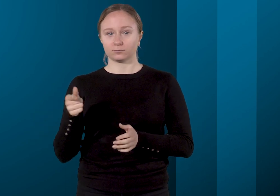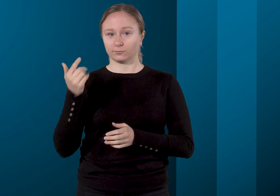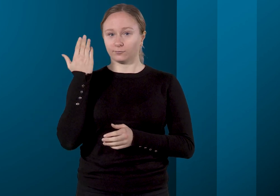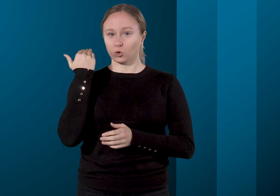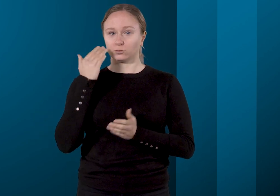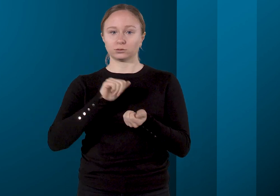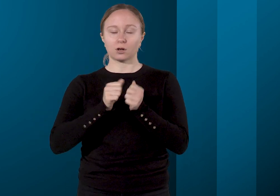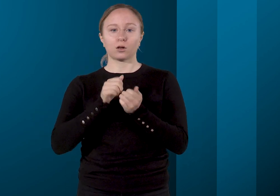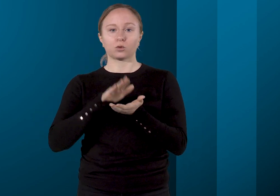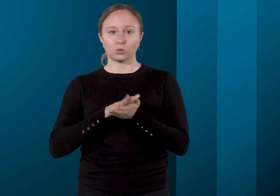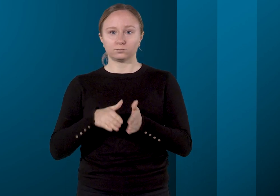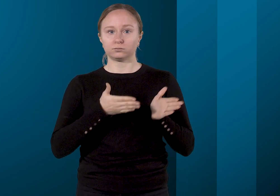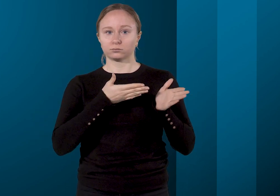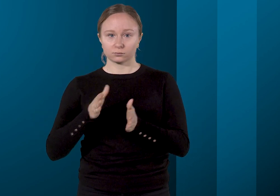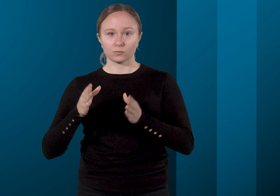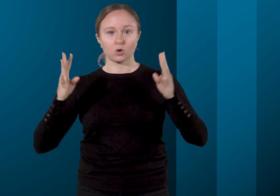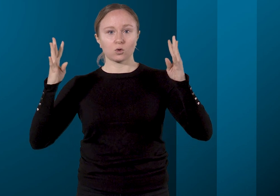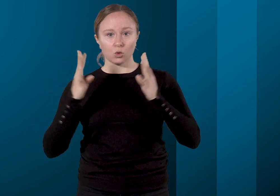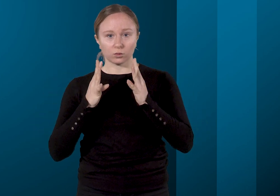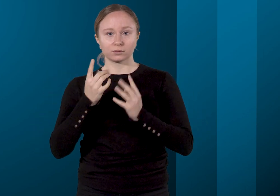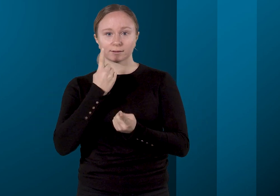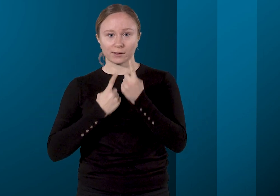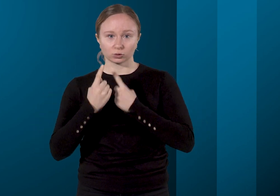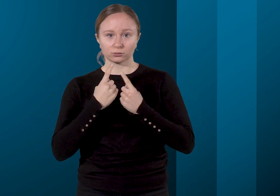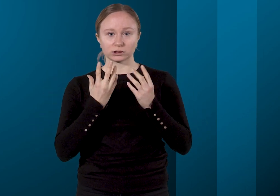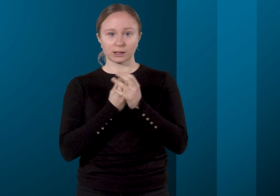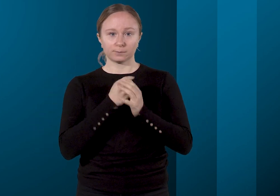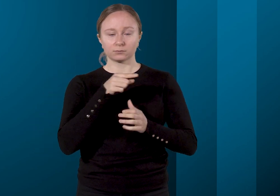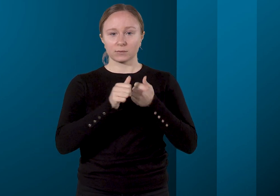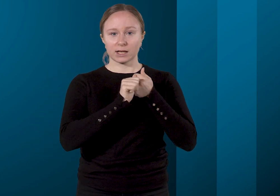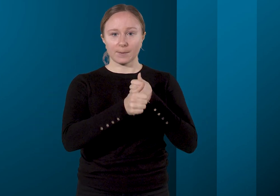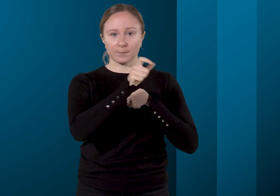I januari arrangerades tillsammans med representanter från -